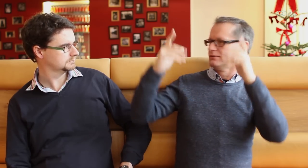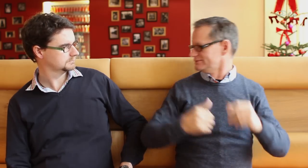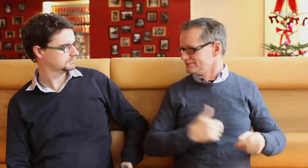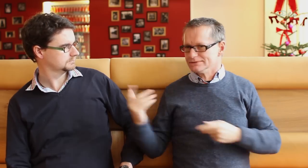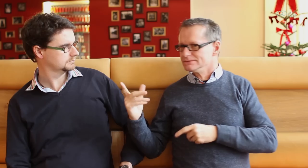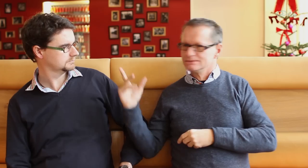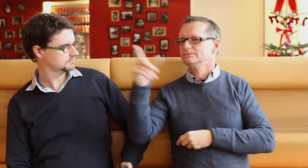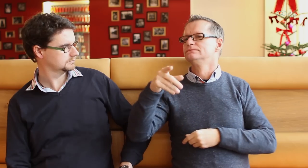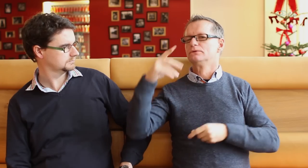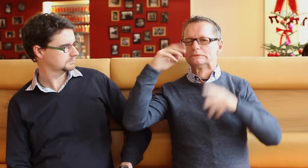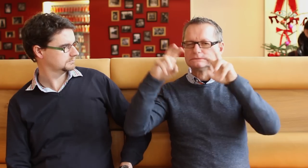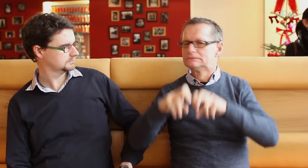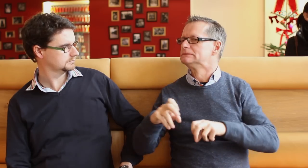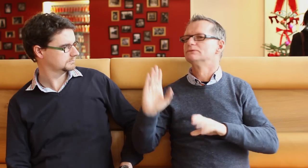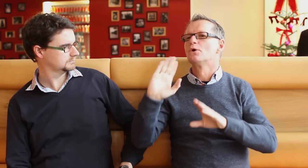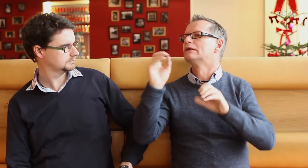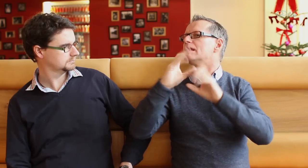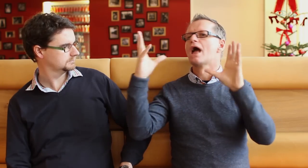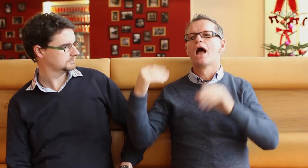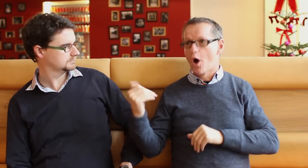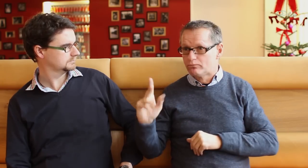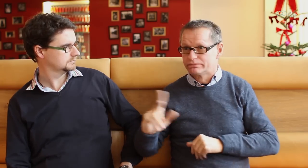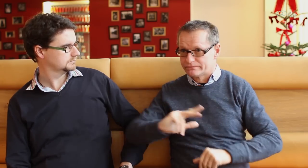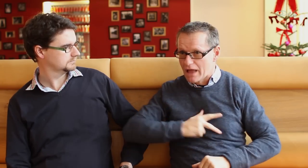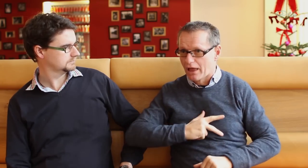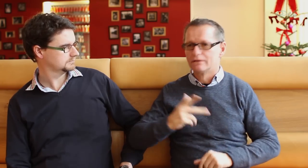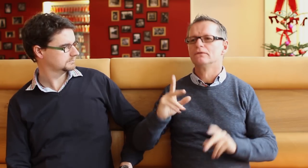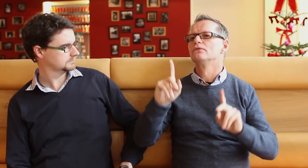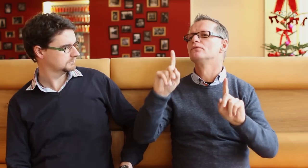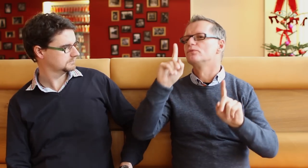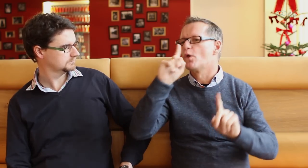Wir hatten Angst und ließen ihn untersuchen. Anfangs war es noch nicht sicher, es war nur ein Verdacht.